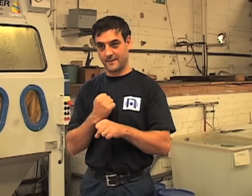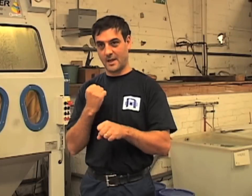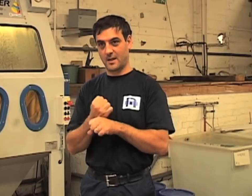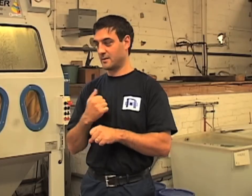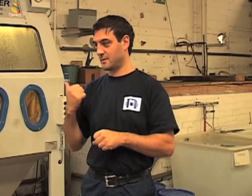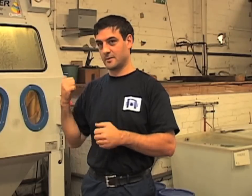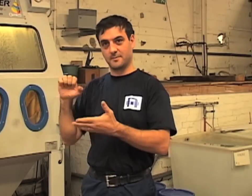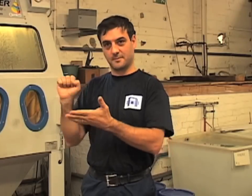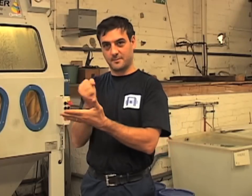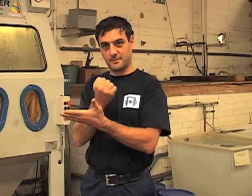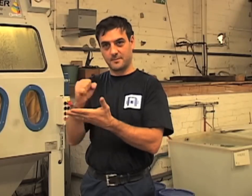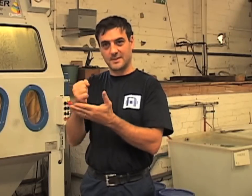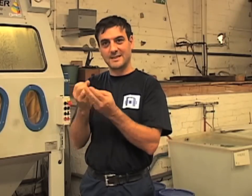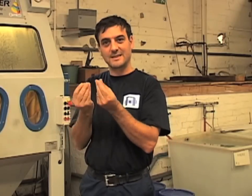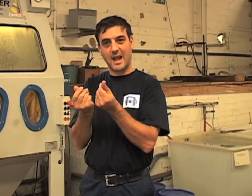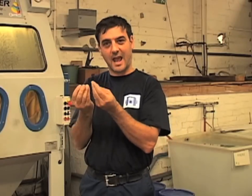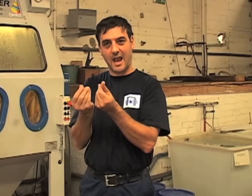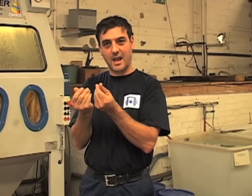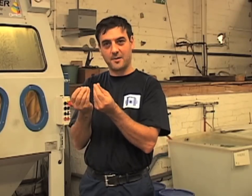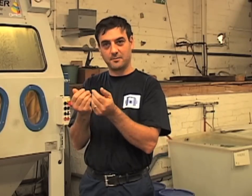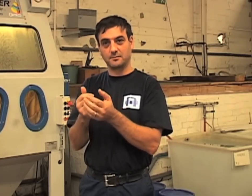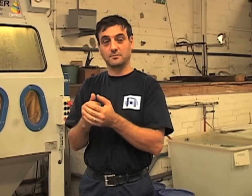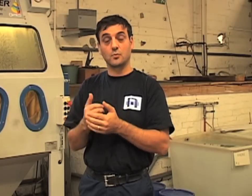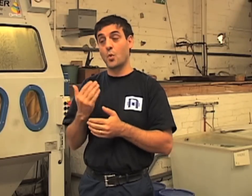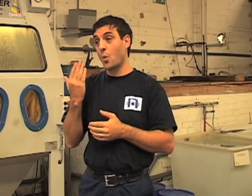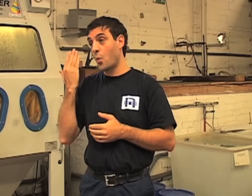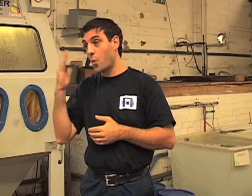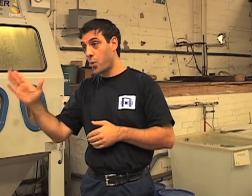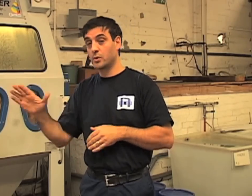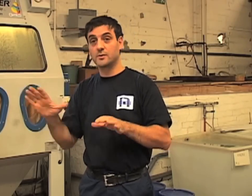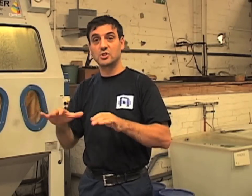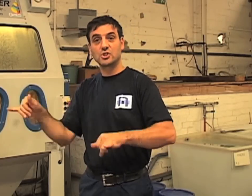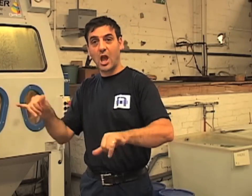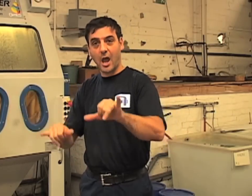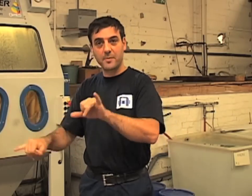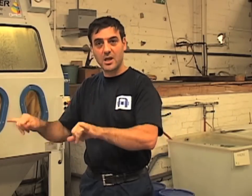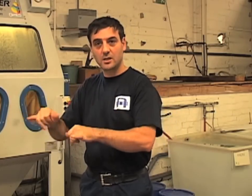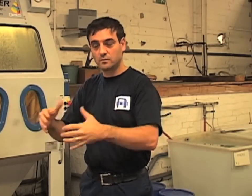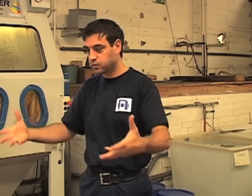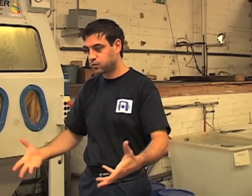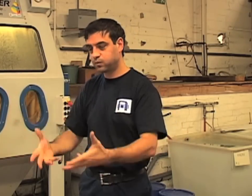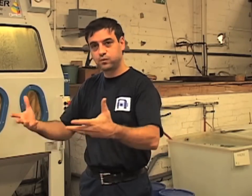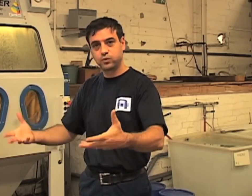Ici, je travaille au sablage. Mais il y a aussi le travail au bain chimique.